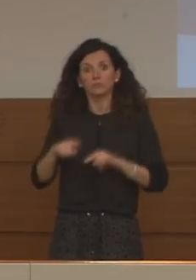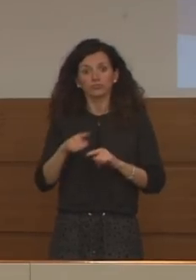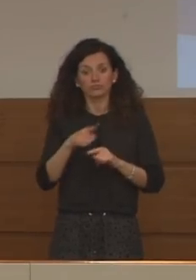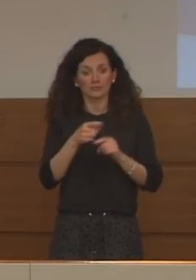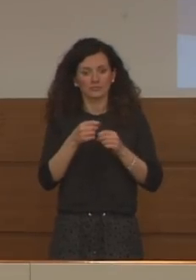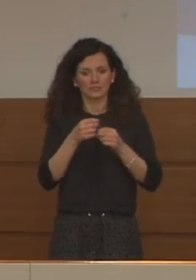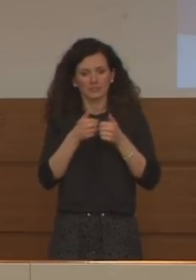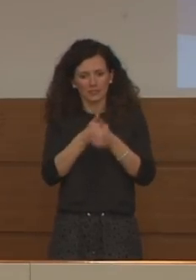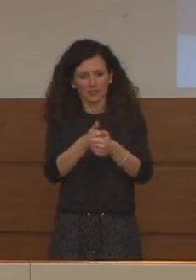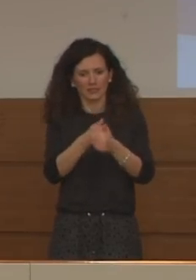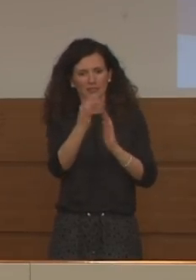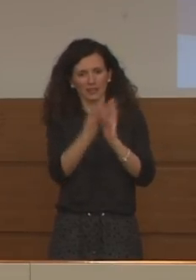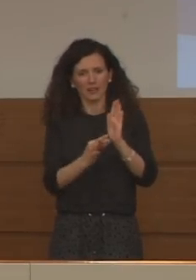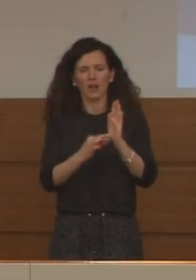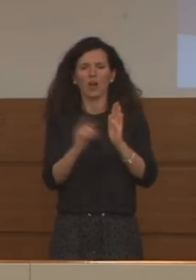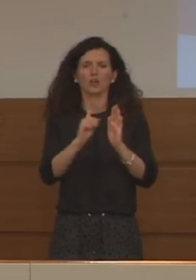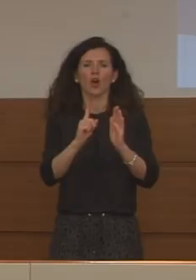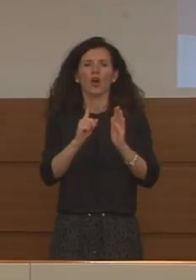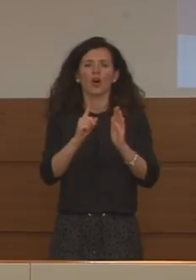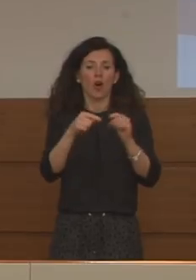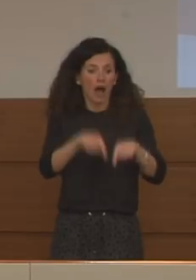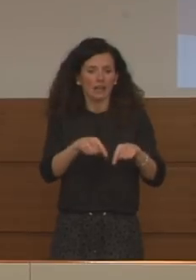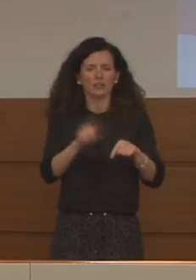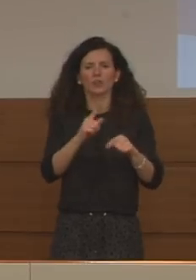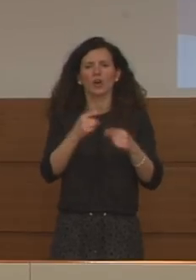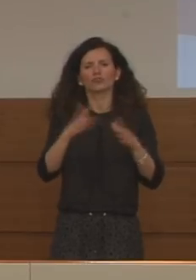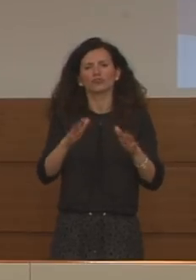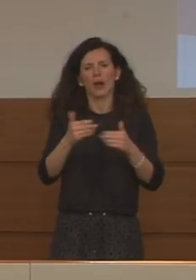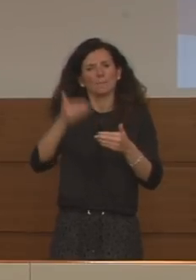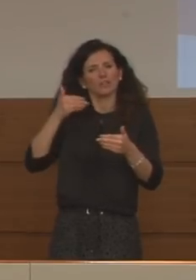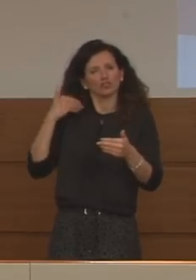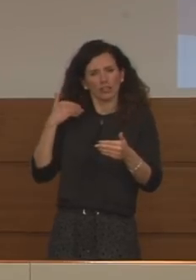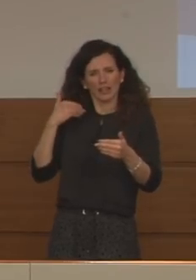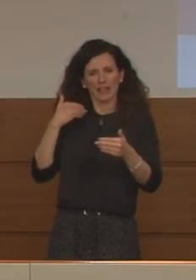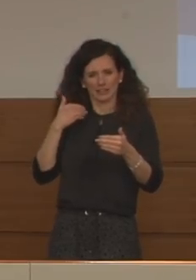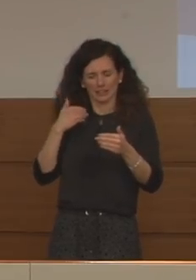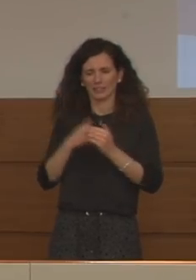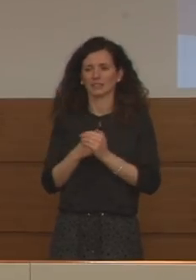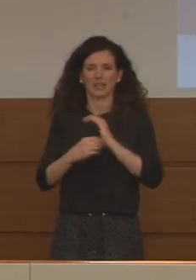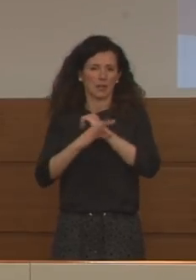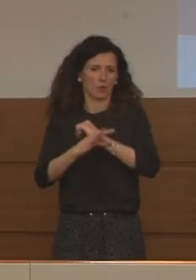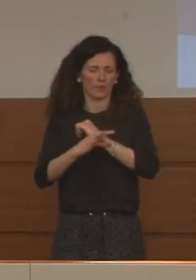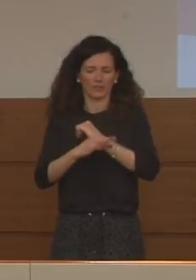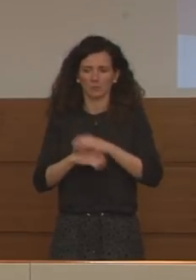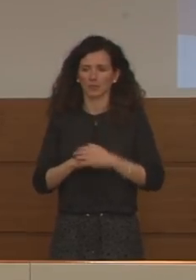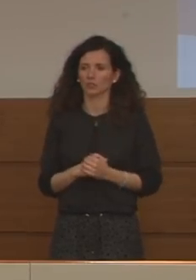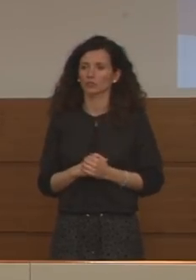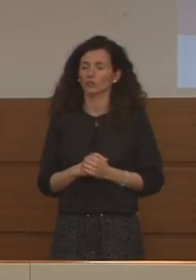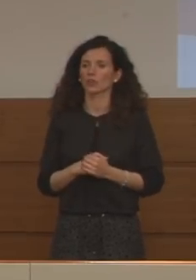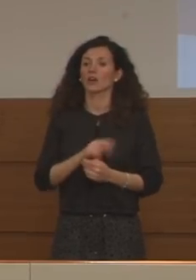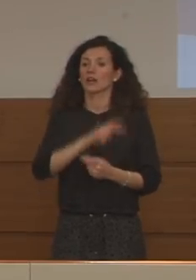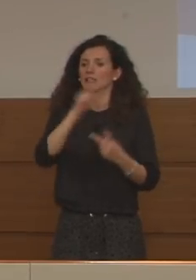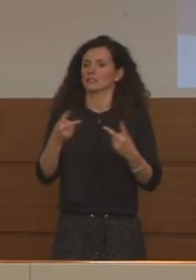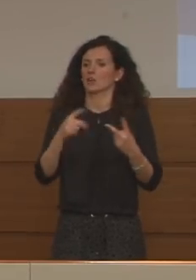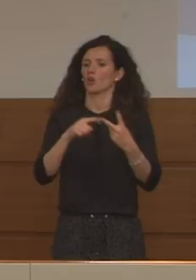provvedimenti precedenti. Sulla seconda parte della domanda diciamo che il Comitato Tecnico Scientifico, ovviamente io non è che